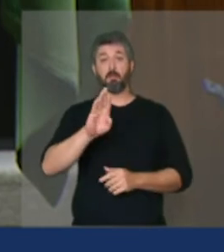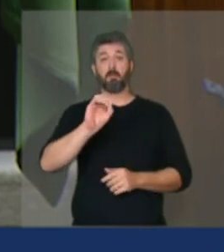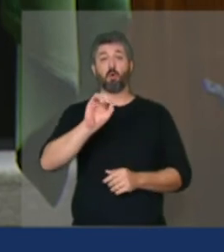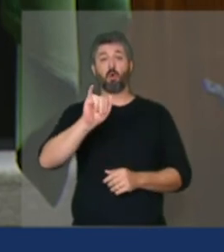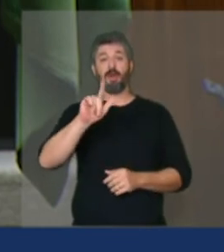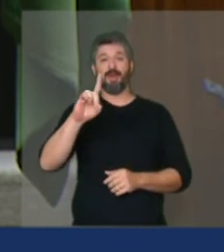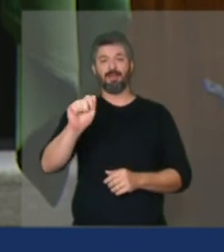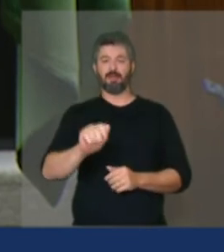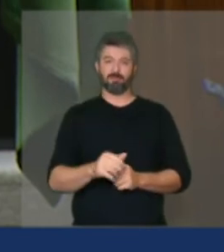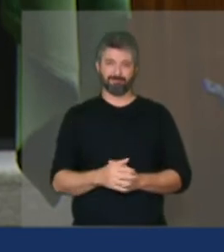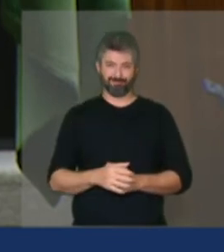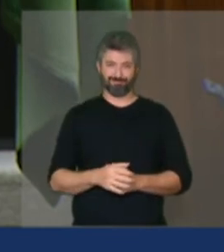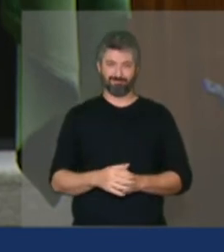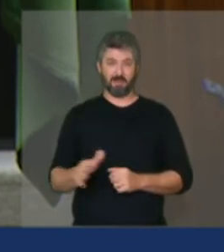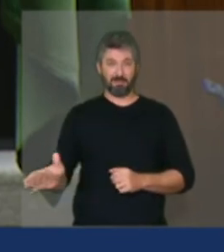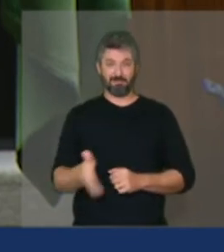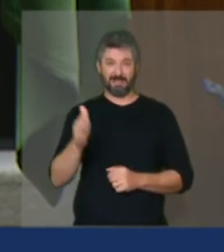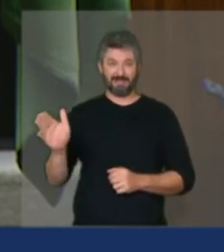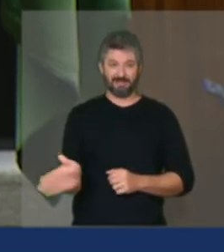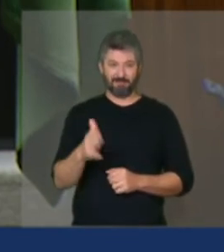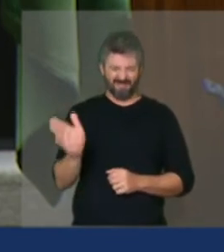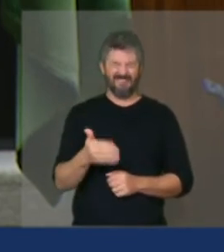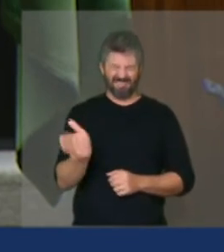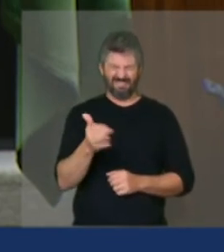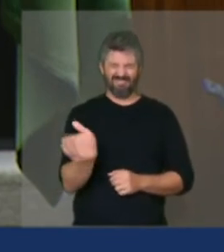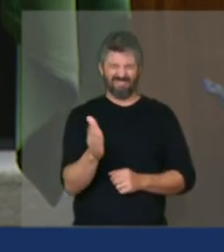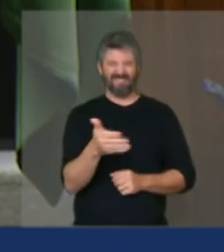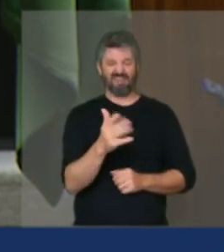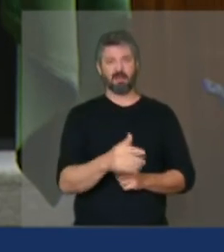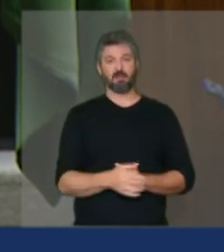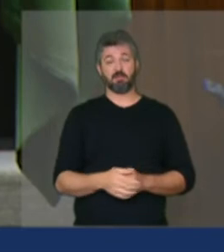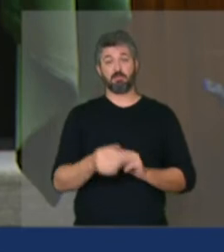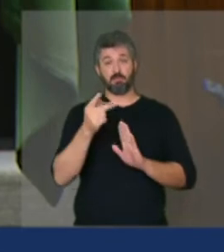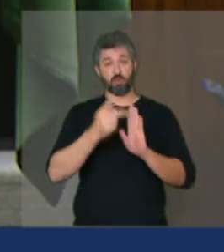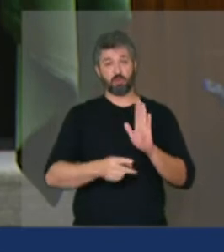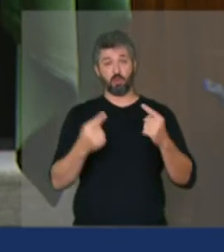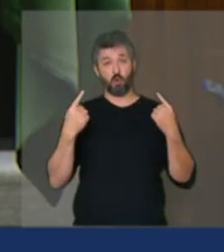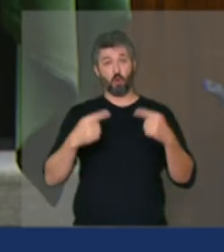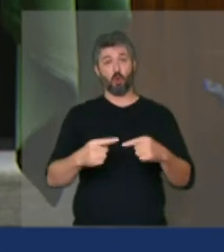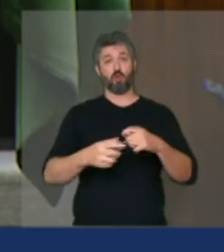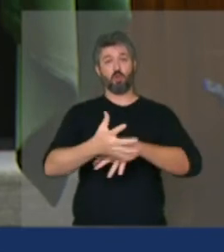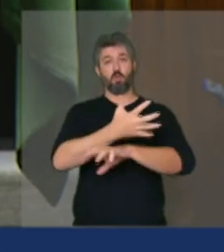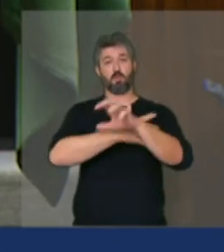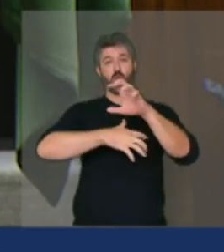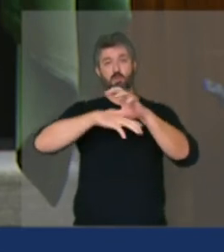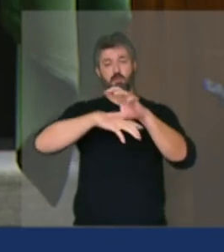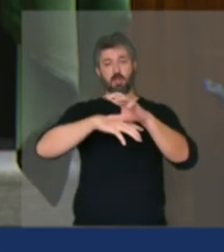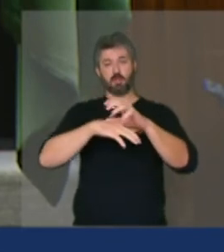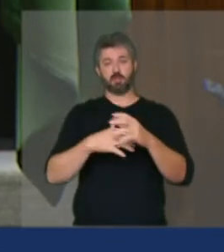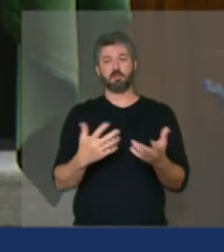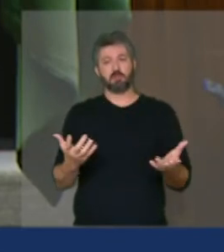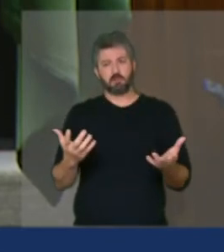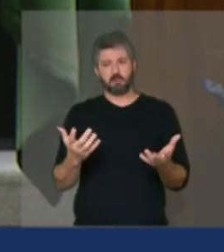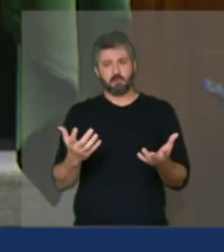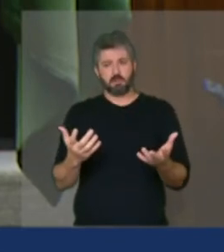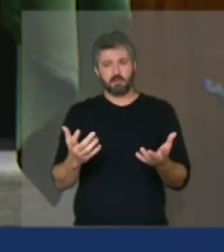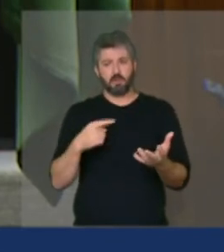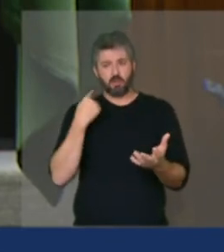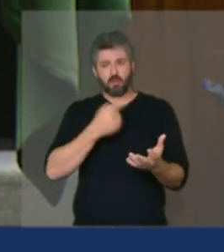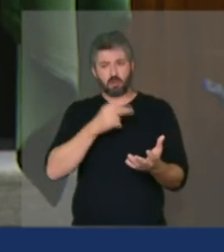DEPUTADA ERIKA PASSAR. PROJETOS CONTRA O MEIO AMBIENTE E NÓS TEMOS VISTO QUE DEPOIS QUE O PRESIDENTE JOE BIDEN ASSUMIU A